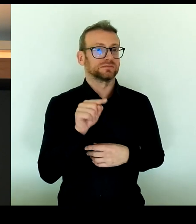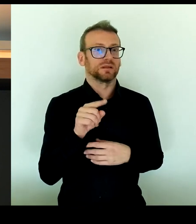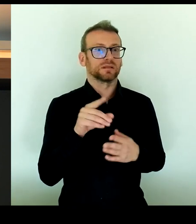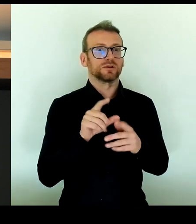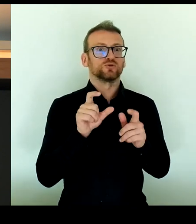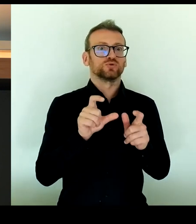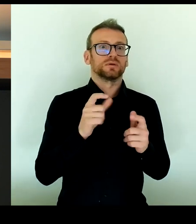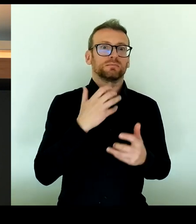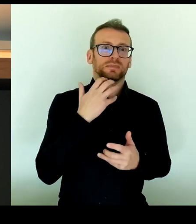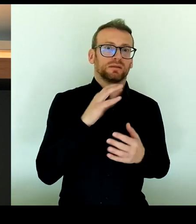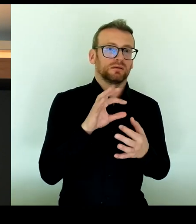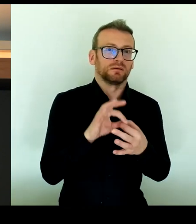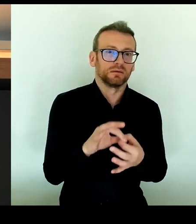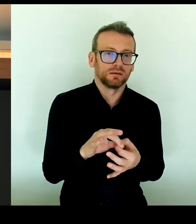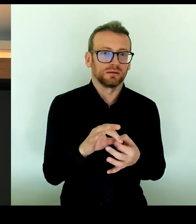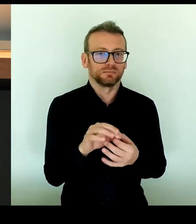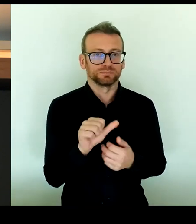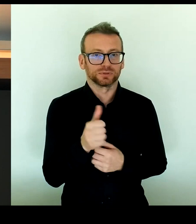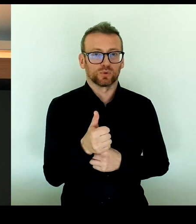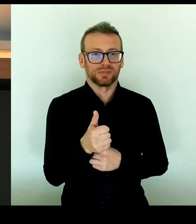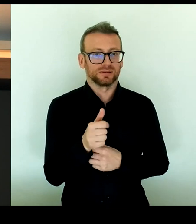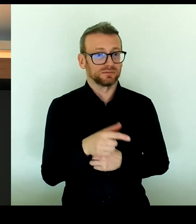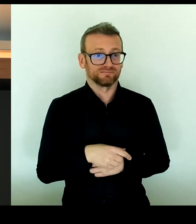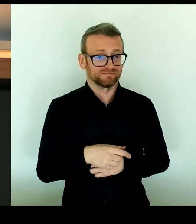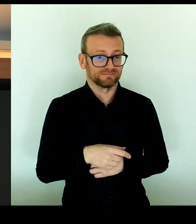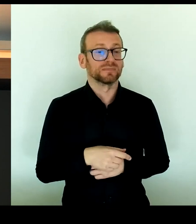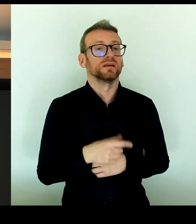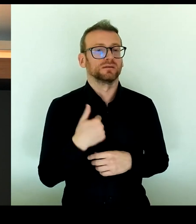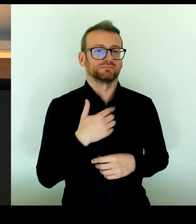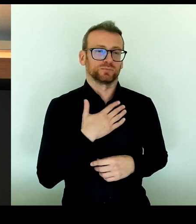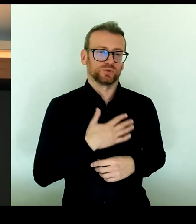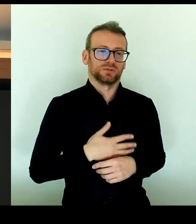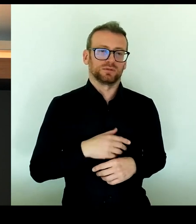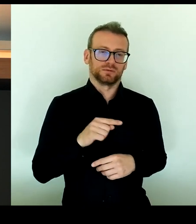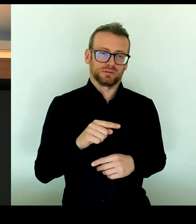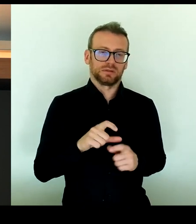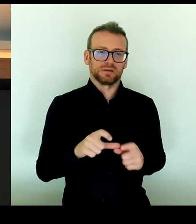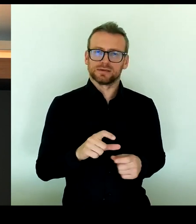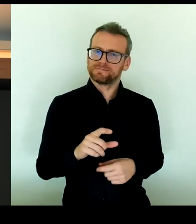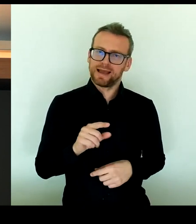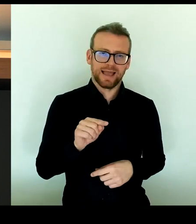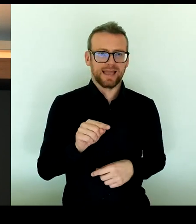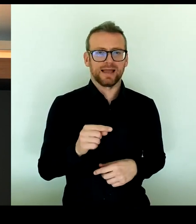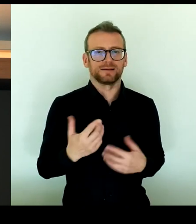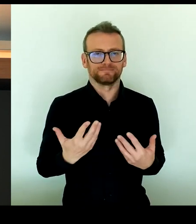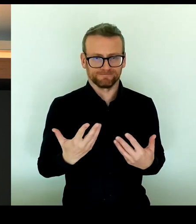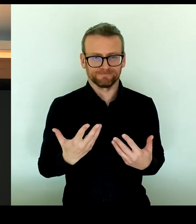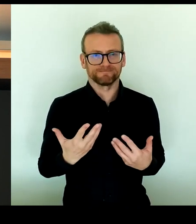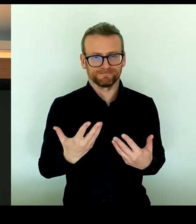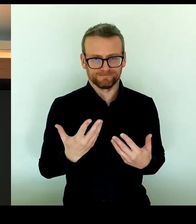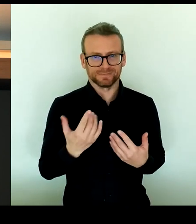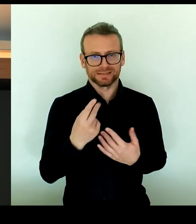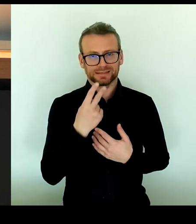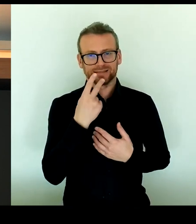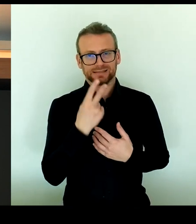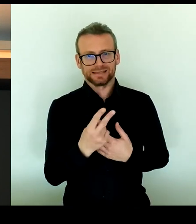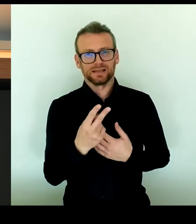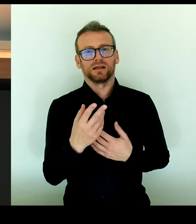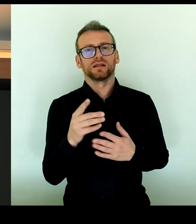Es mag vielleicht alles seine juristischen Gründe haben, warum der Zustand so ist, wie er ist. Aber was nehmen die Bürger wahr? Datenschutz wirkt als